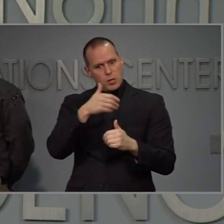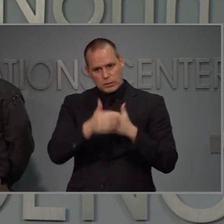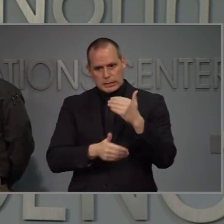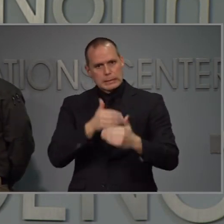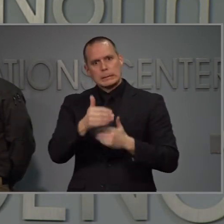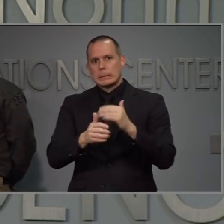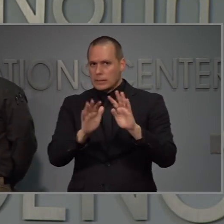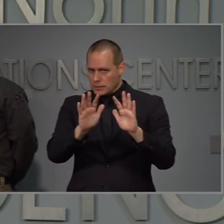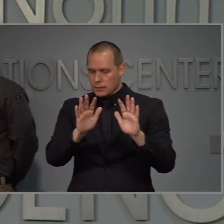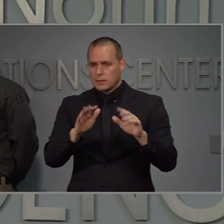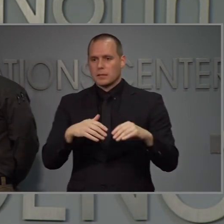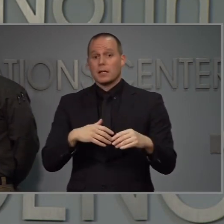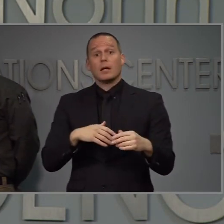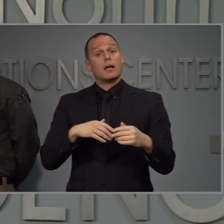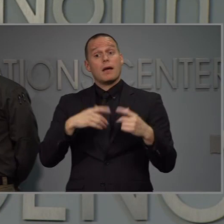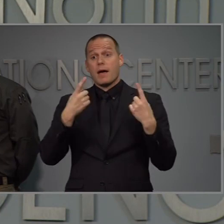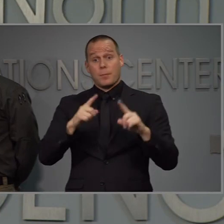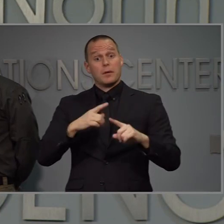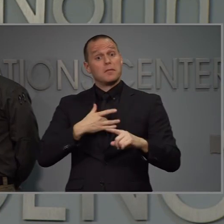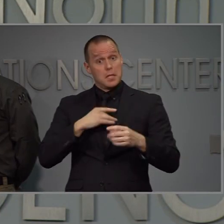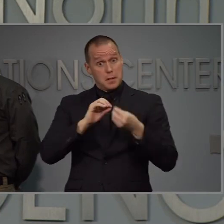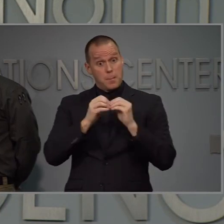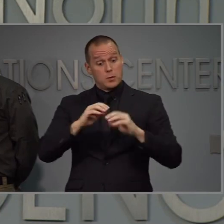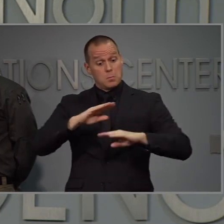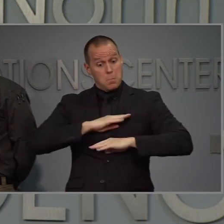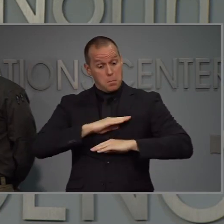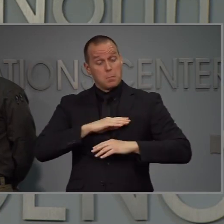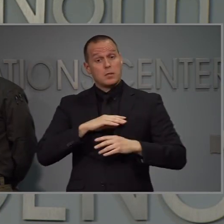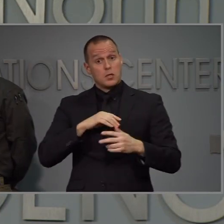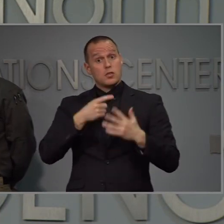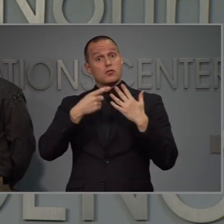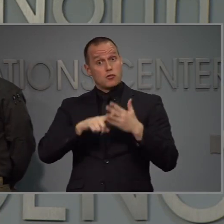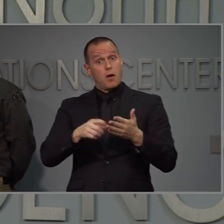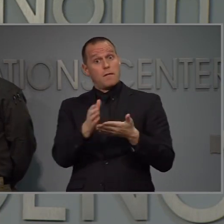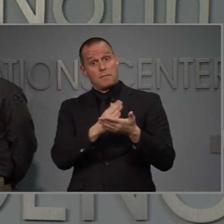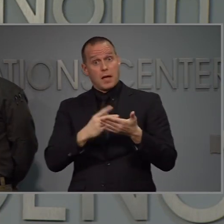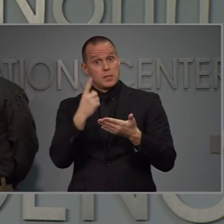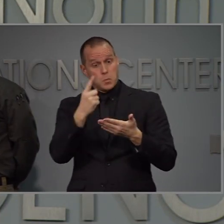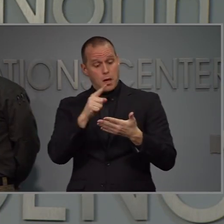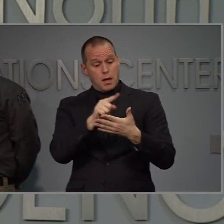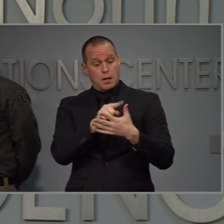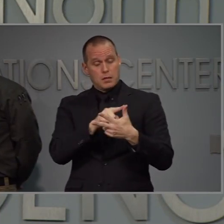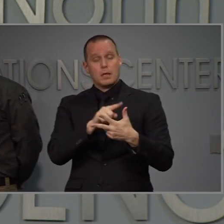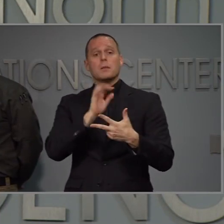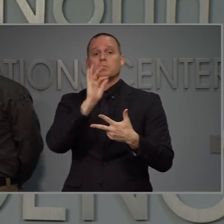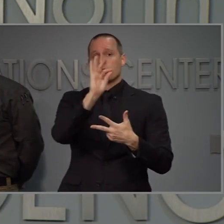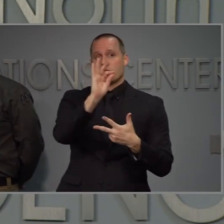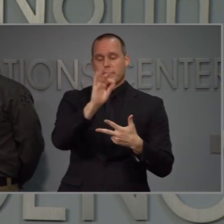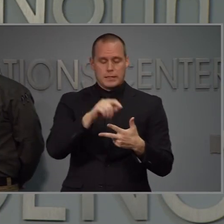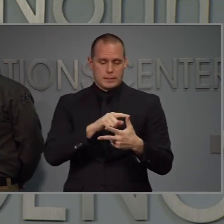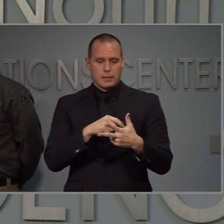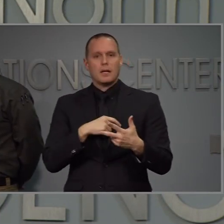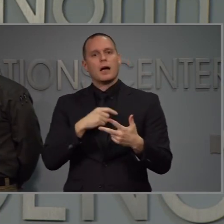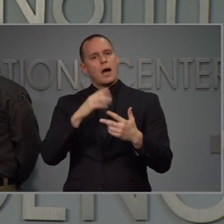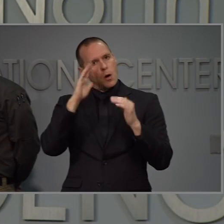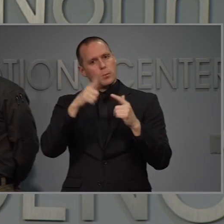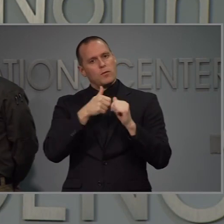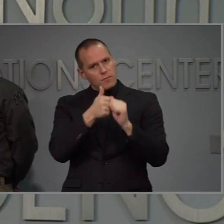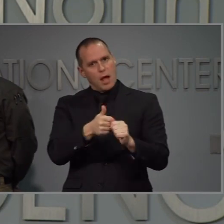las órdenes. Y cuando lleguemos a la fase uno. Y pasemos a la fase dos.